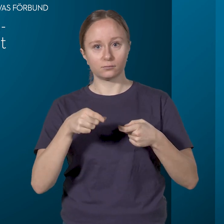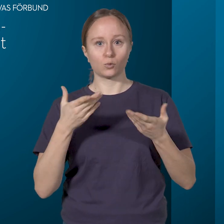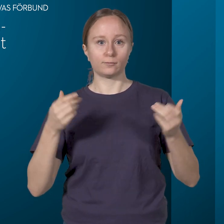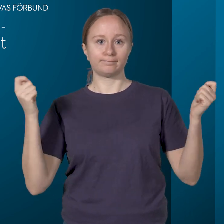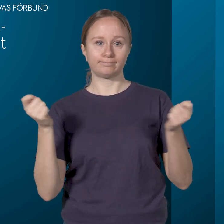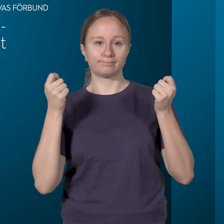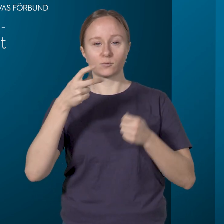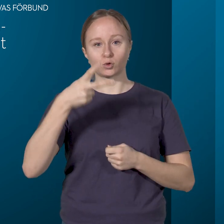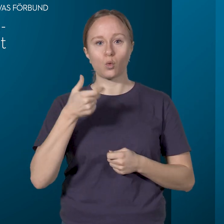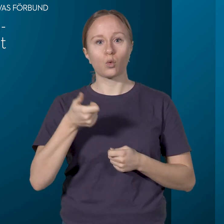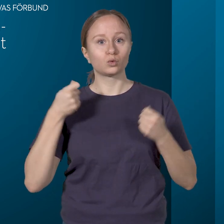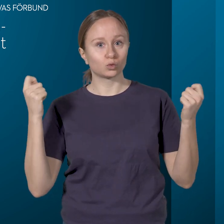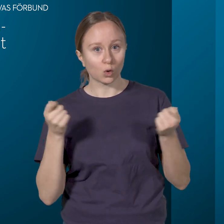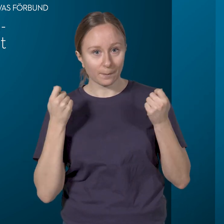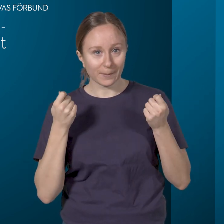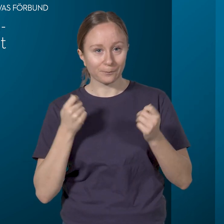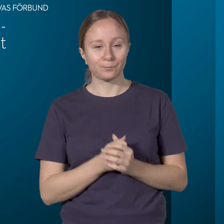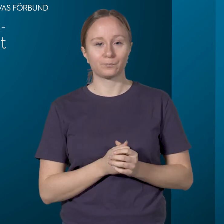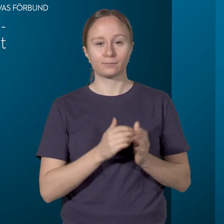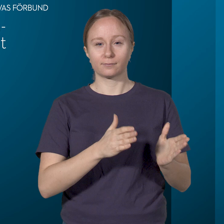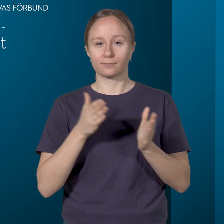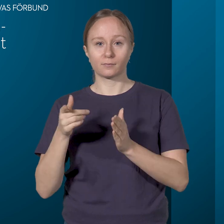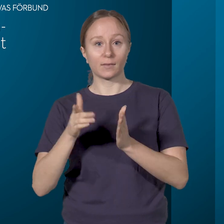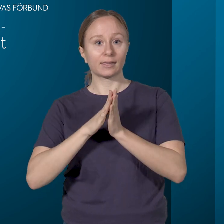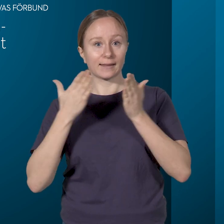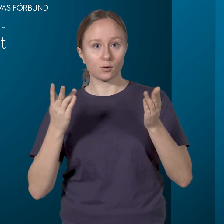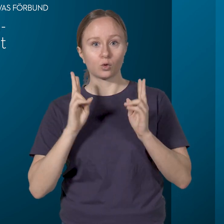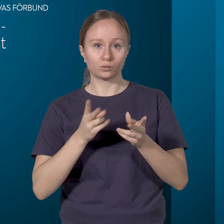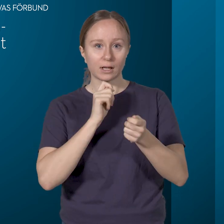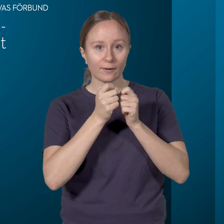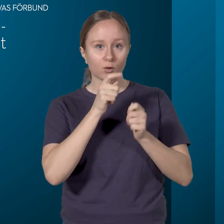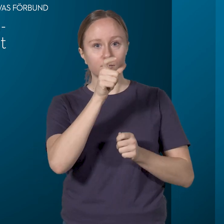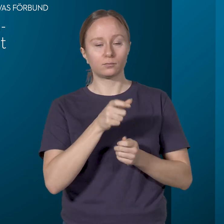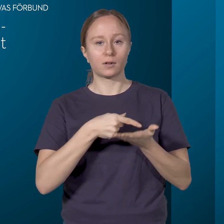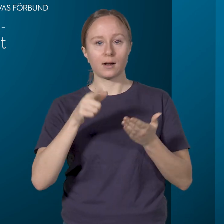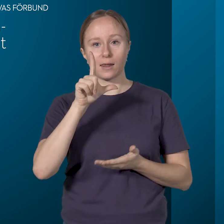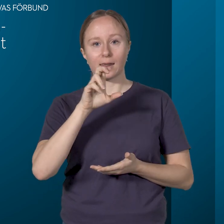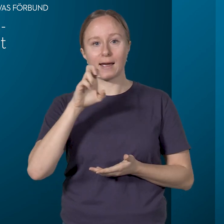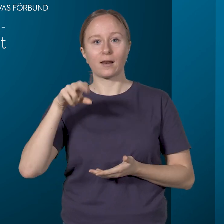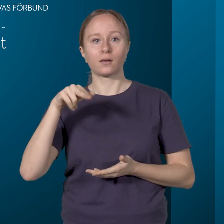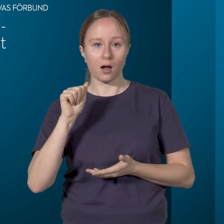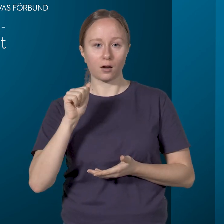som firar sitt 20-årsjubileum. I tidningen intervjuas även Leena Köykkä, -